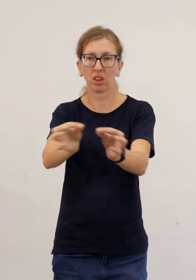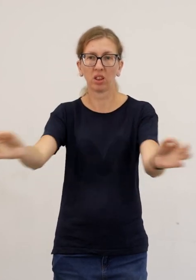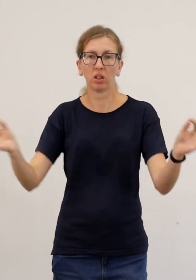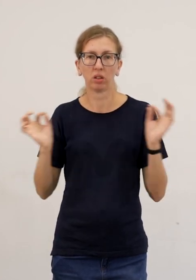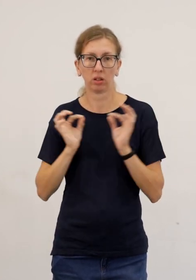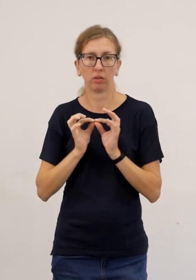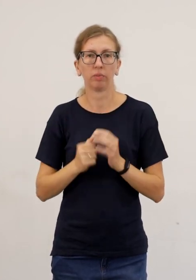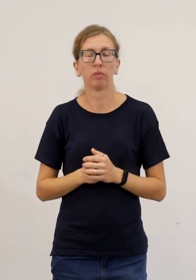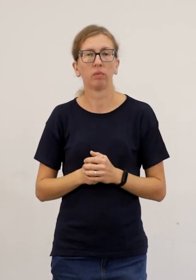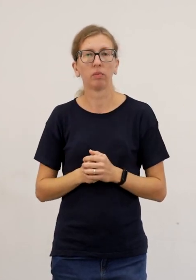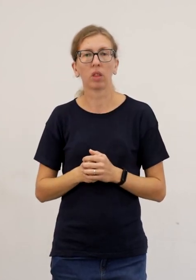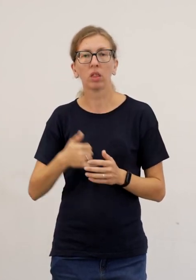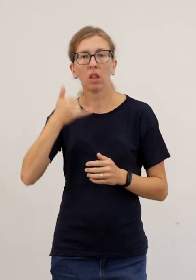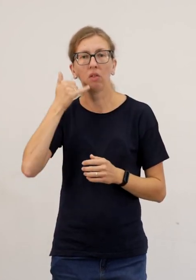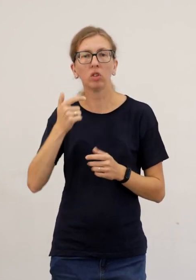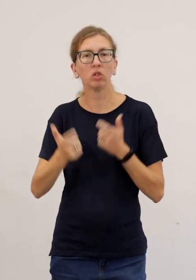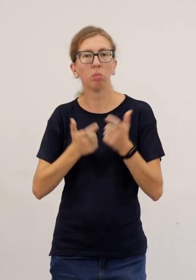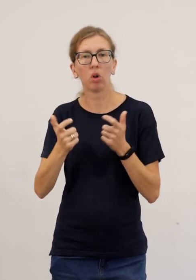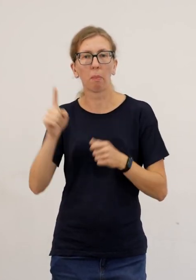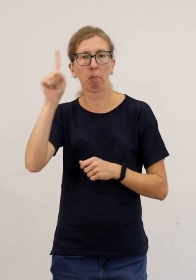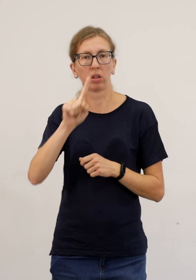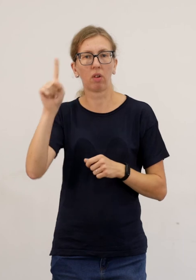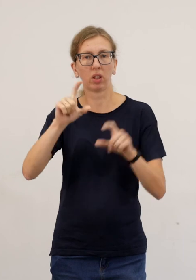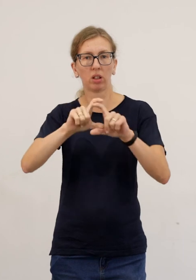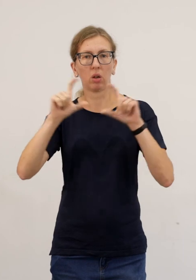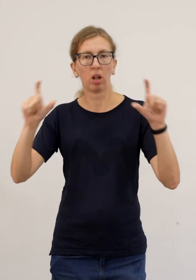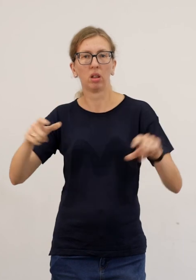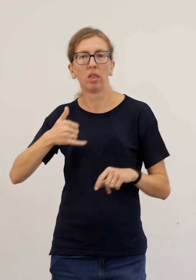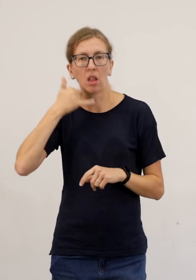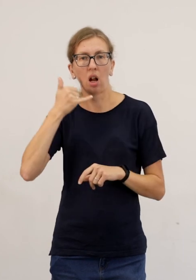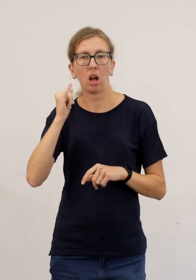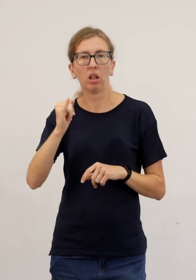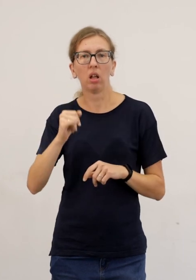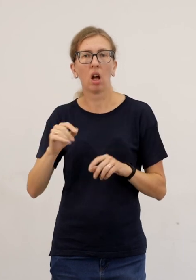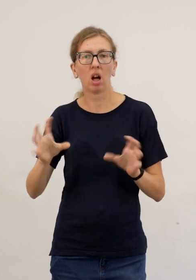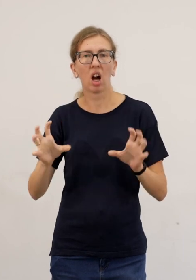Telefon wykonano w Państwowych Zakładach Tele- i Radiotechnicznych w Warszawie.